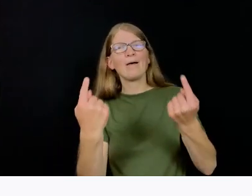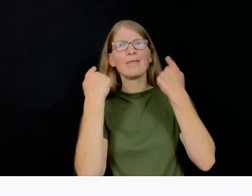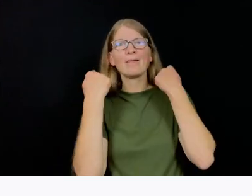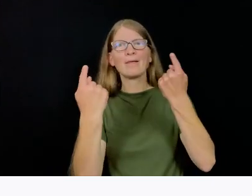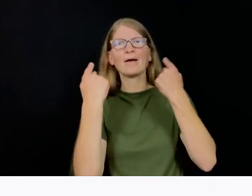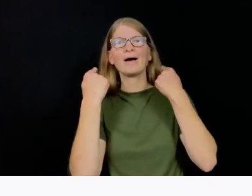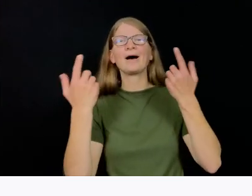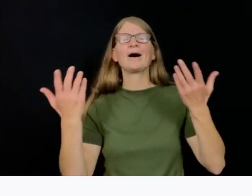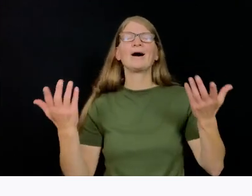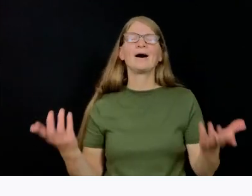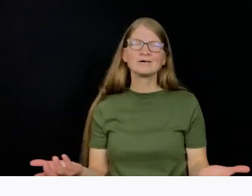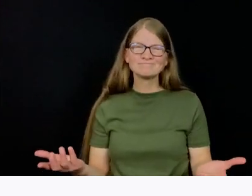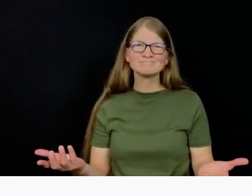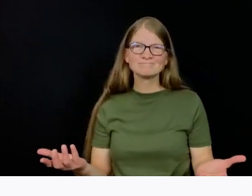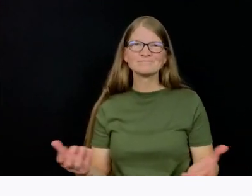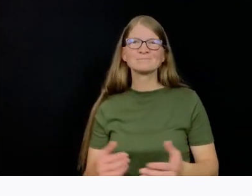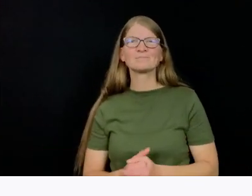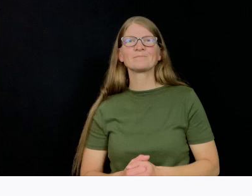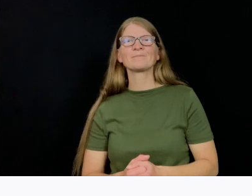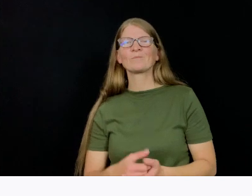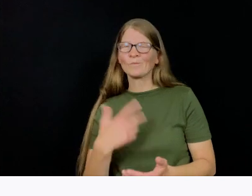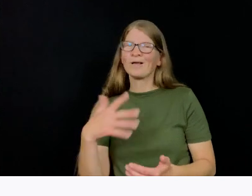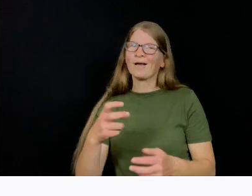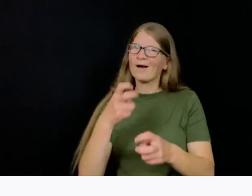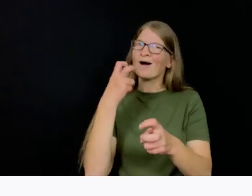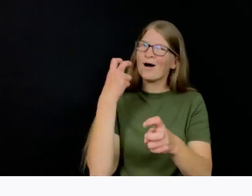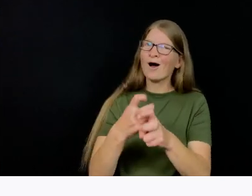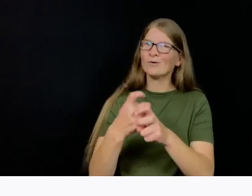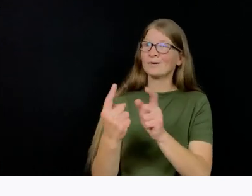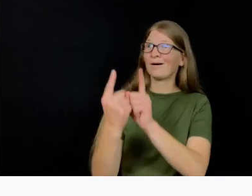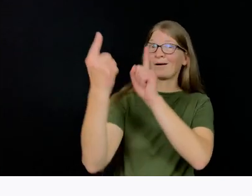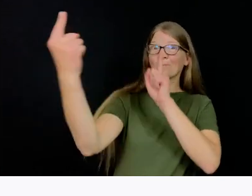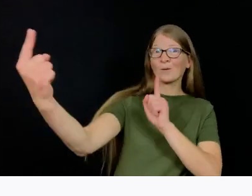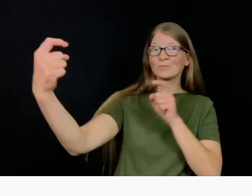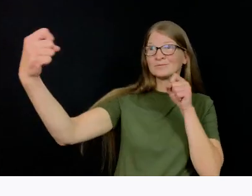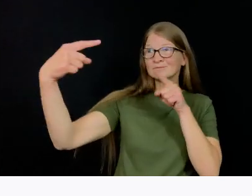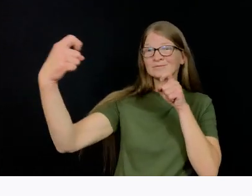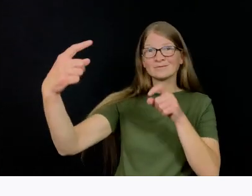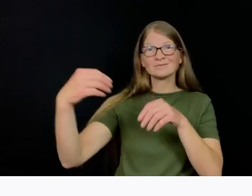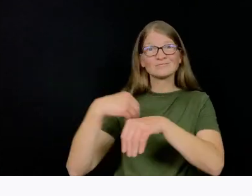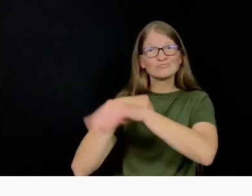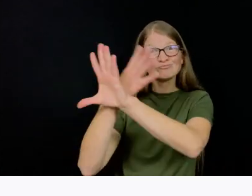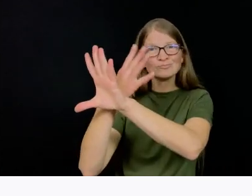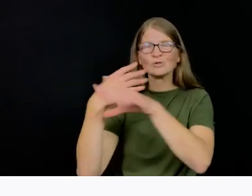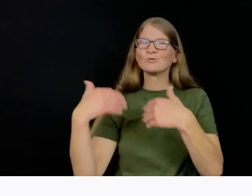من الصعب جدًا إشراك الطلاب في هذه البيئة الجديدة "انتقلوا إلى الصفحة 56